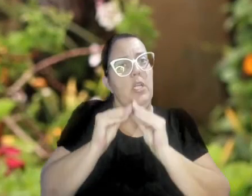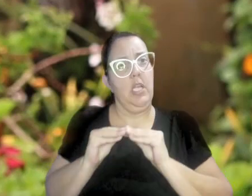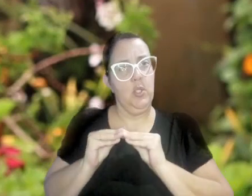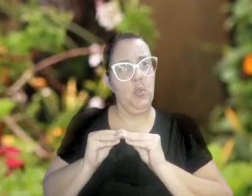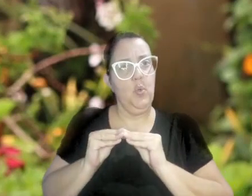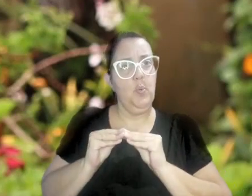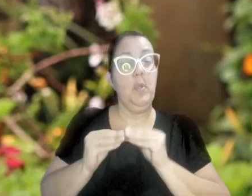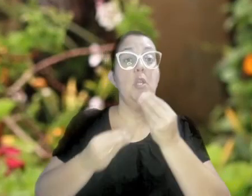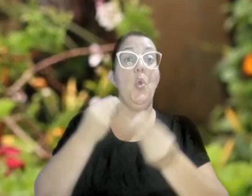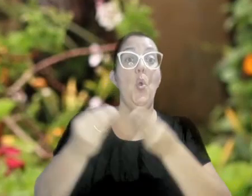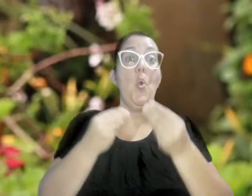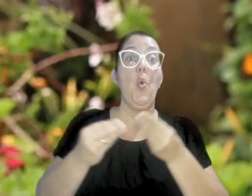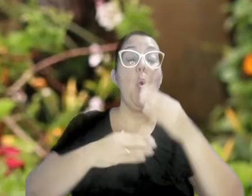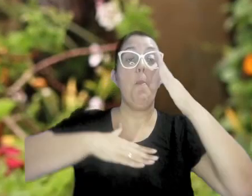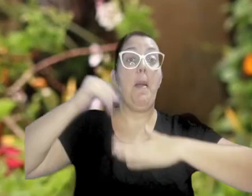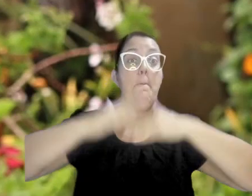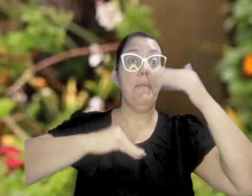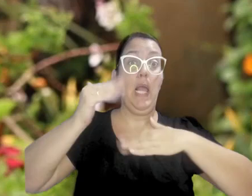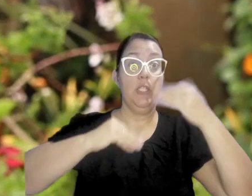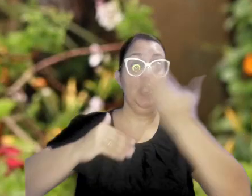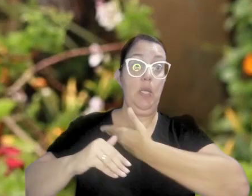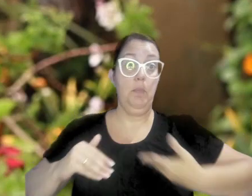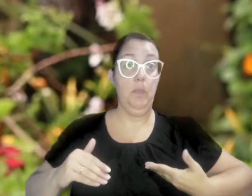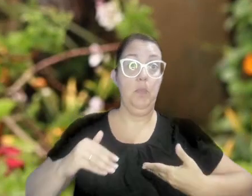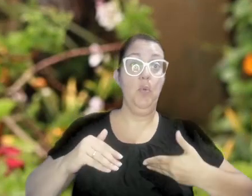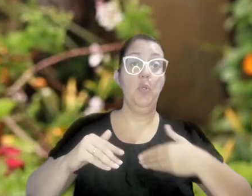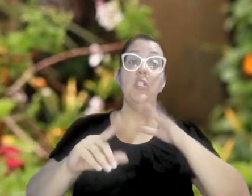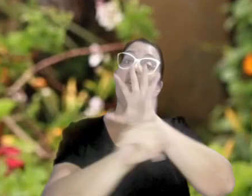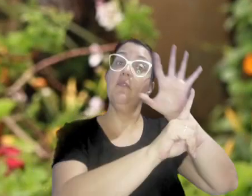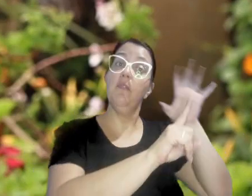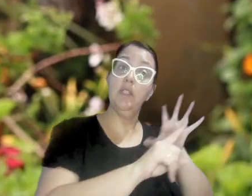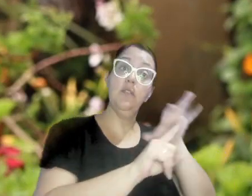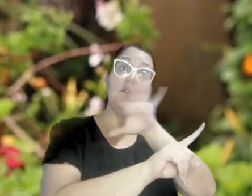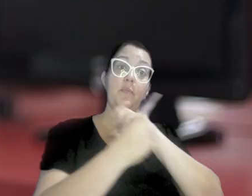como a ação pública do Estado vai afetar a sociedade.